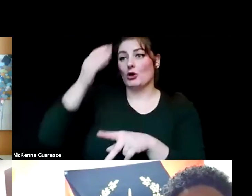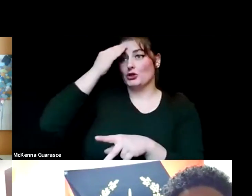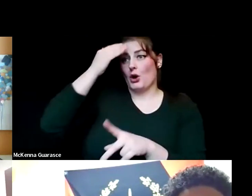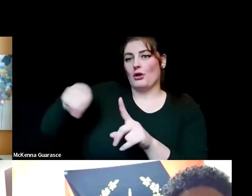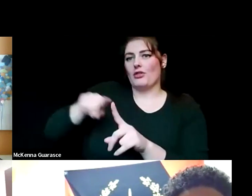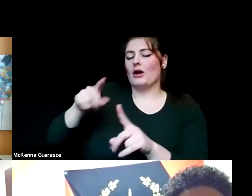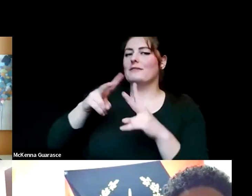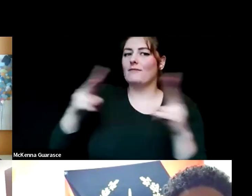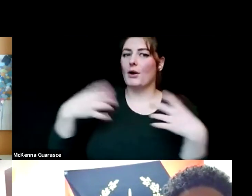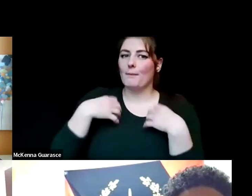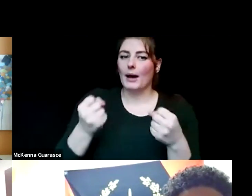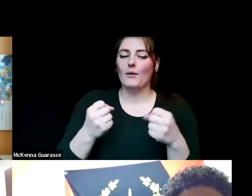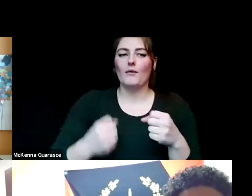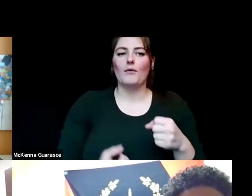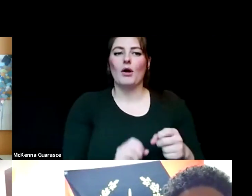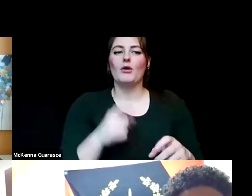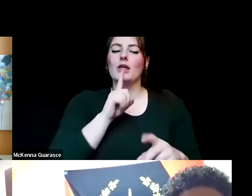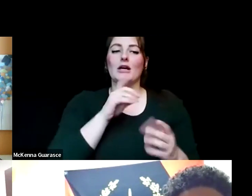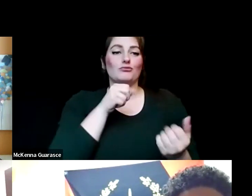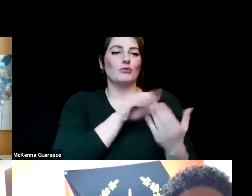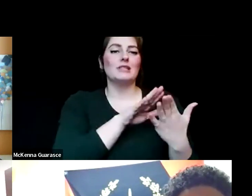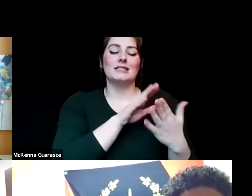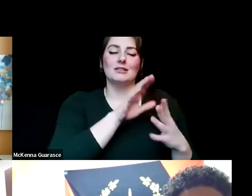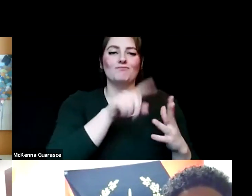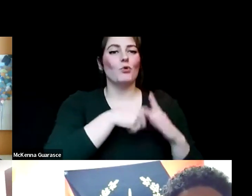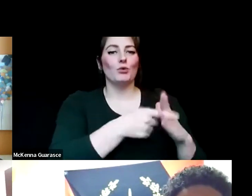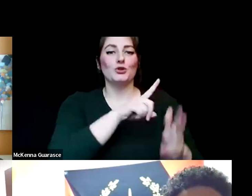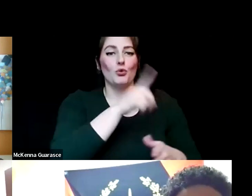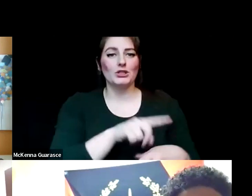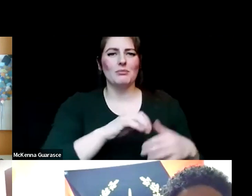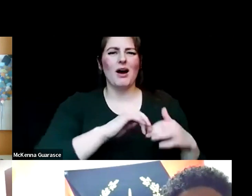y responde a la pregunta original de cómo hacer publicidad